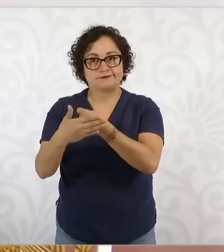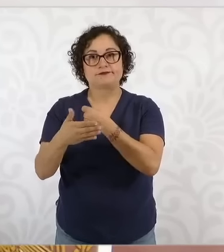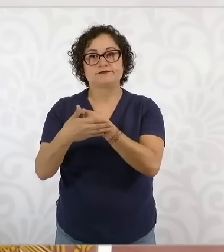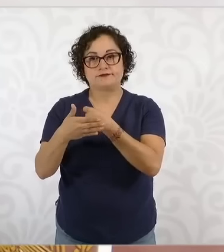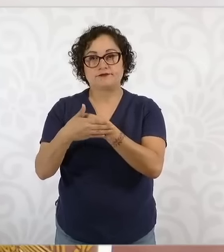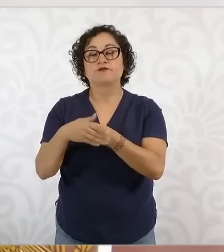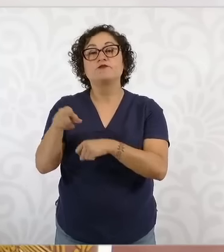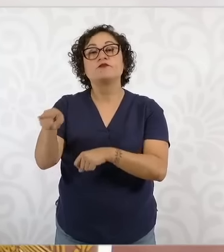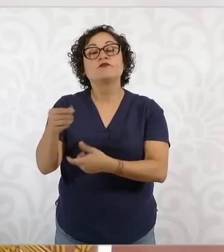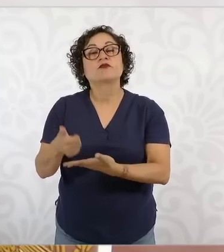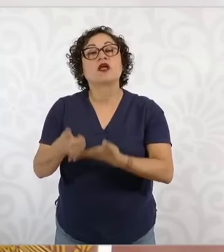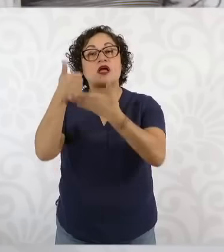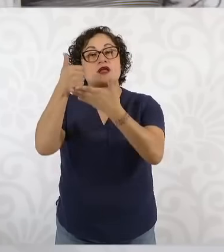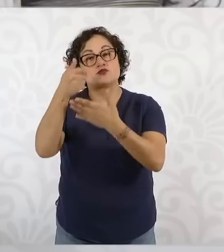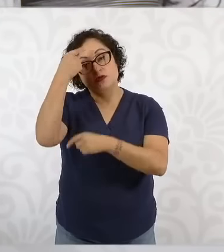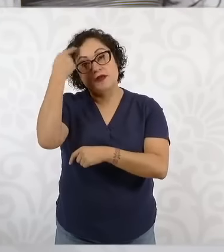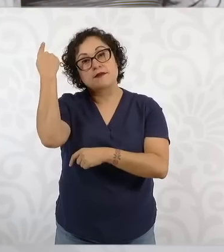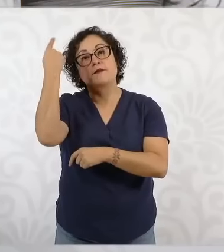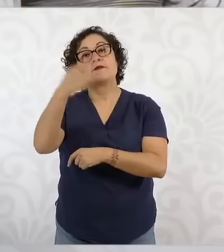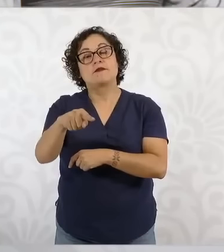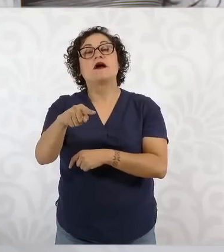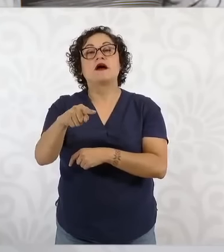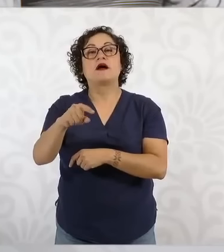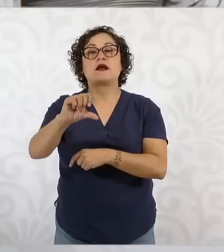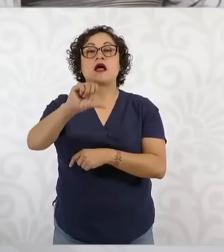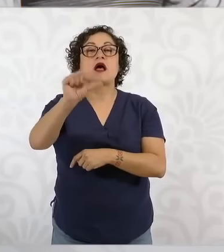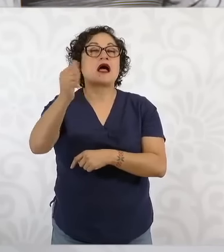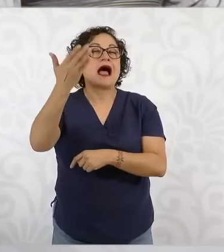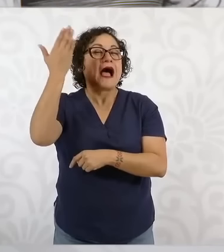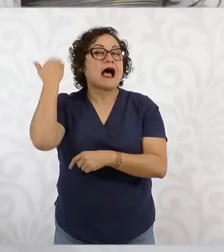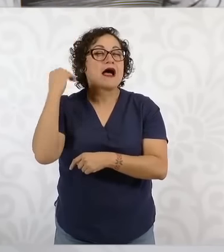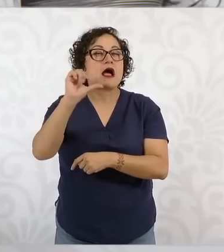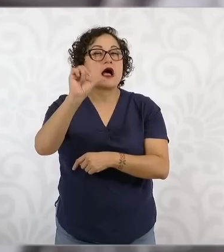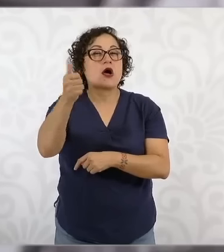evitar este todas las acciones adicionales que se tenían cuando se hacía una hidroeléctrica. Esto